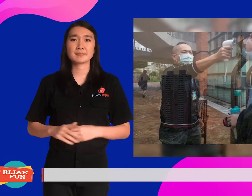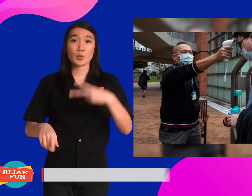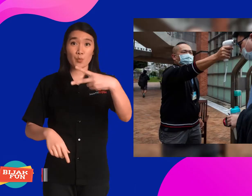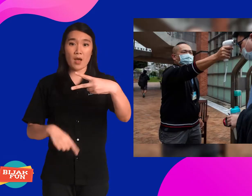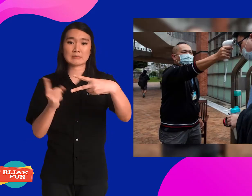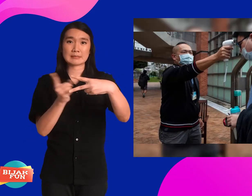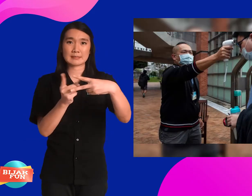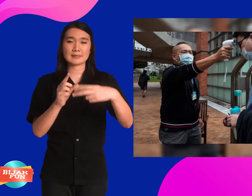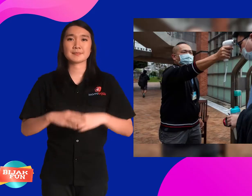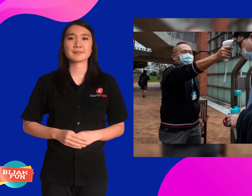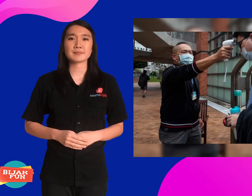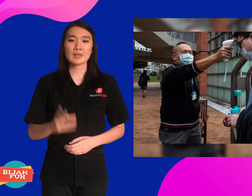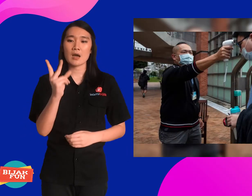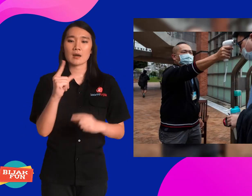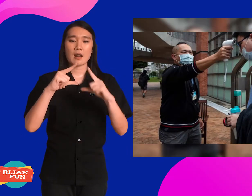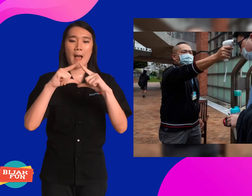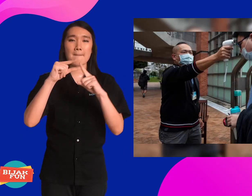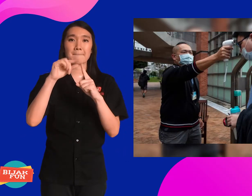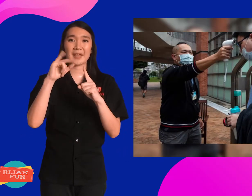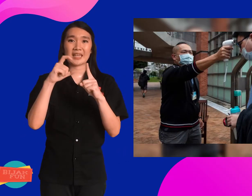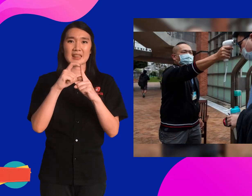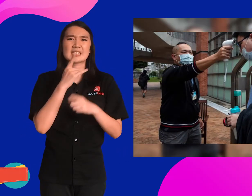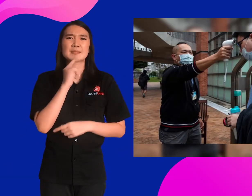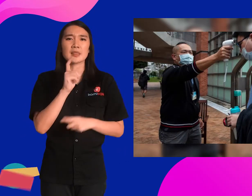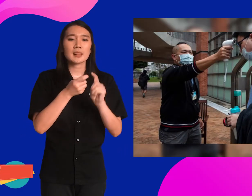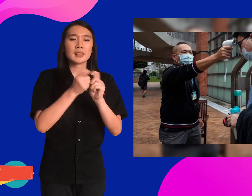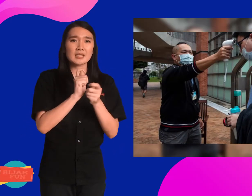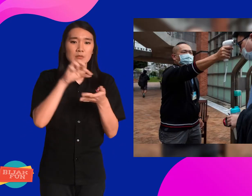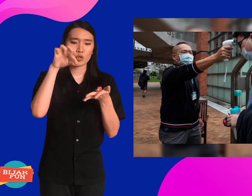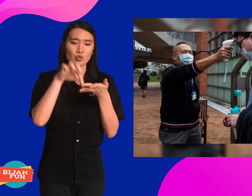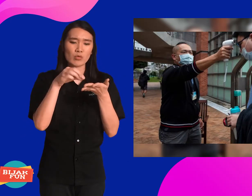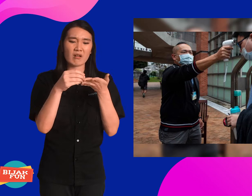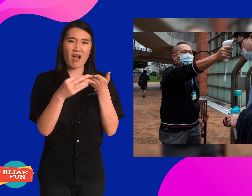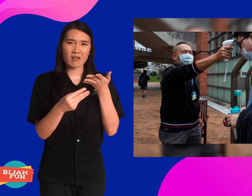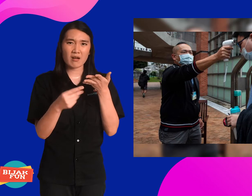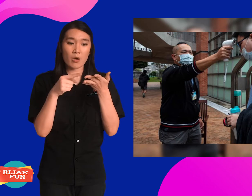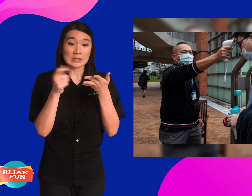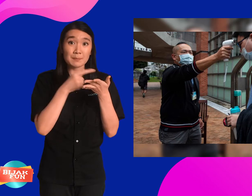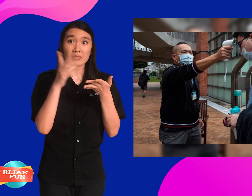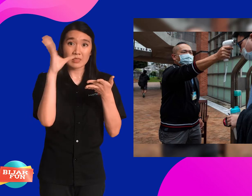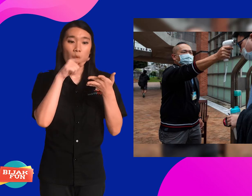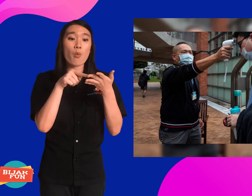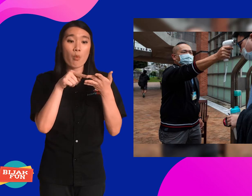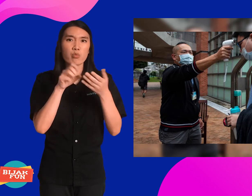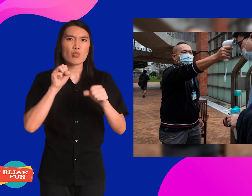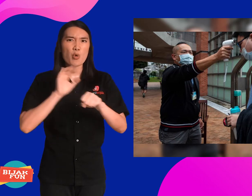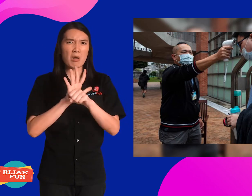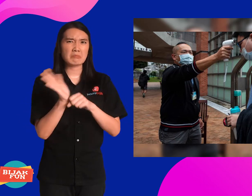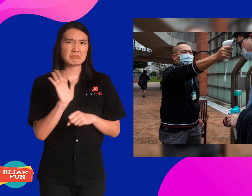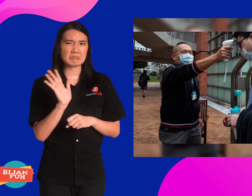1. Rapid test, seperti jari ditusuk dan darah dites, untuk mengetahui apakah orang tersebut positif Corona atau tidak.